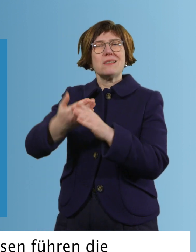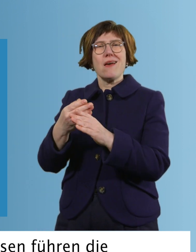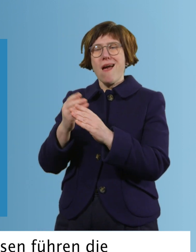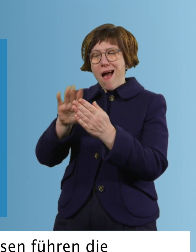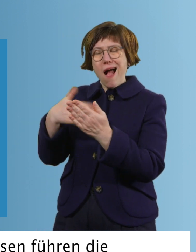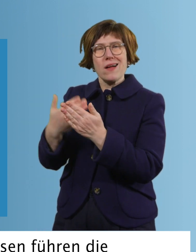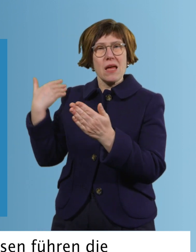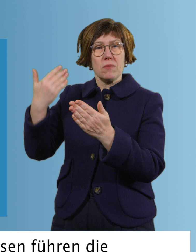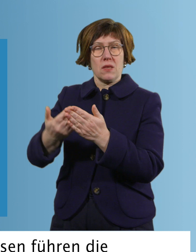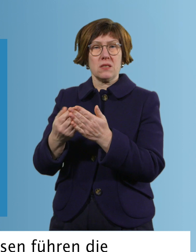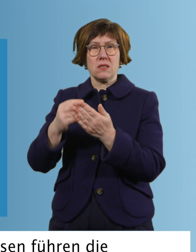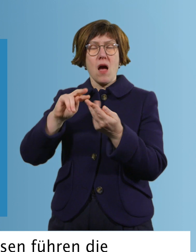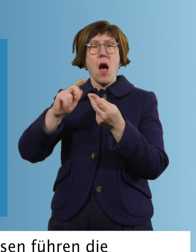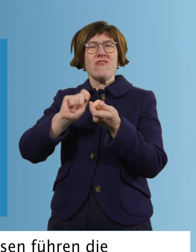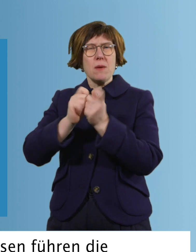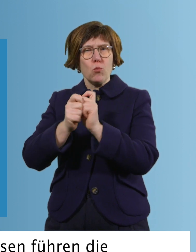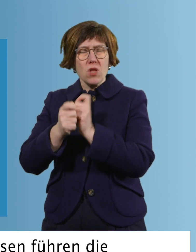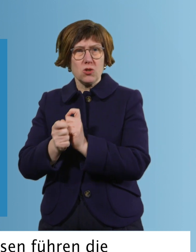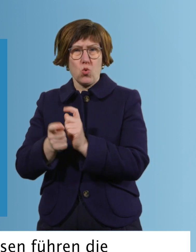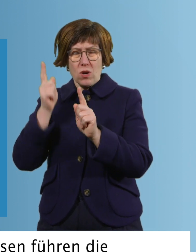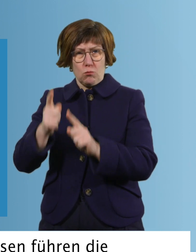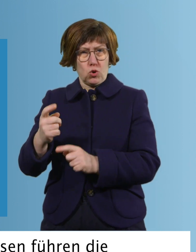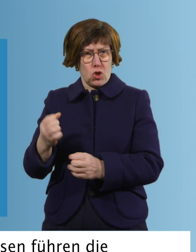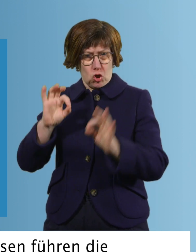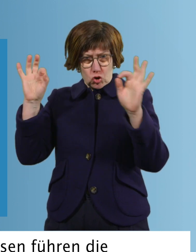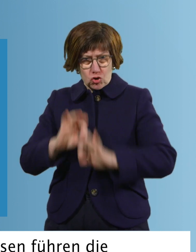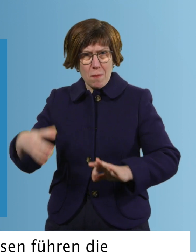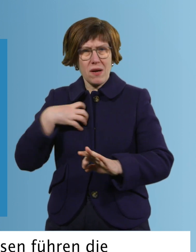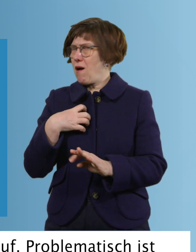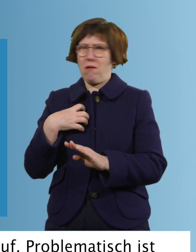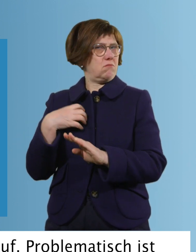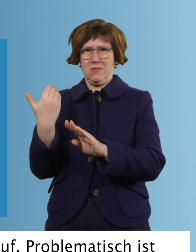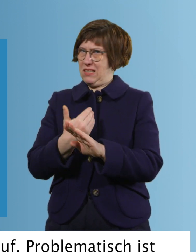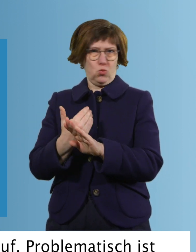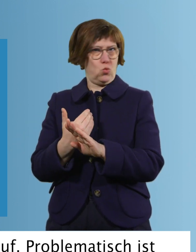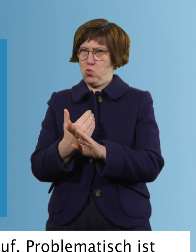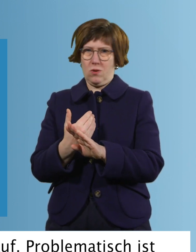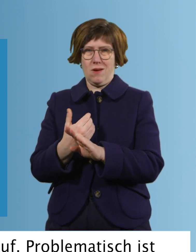Nach bisherigen Erkenntnissen führen die Mutationen nicht zwangsläufig zu einem schwereren Krankheitsverlauf.